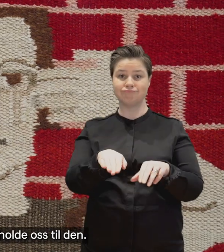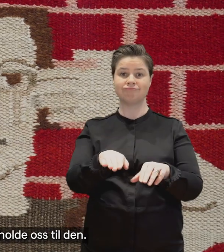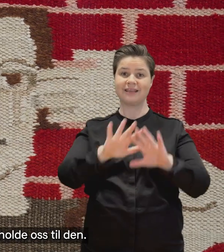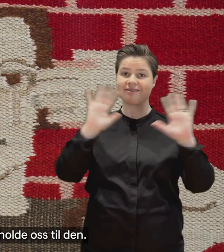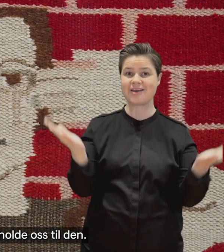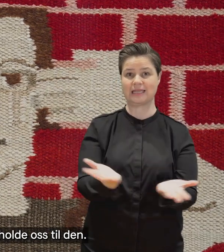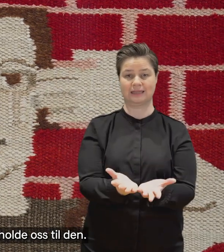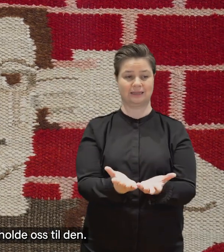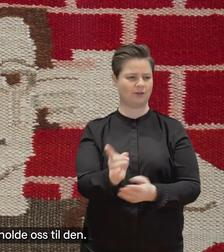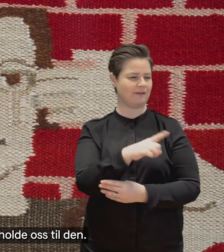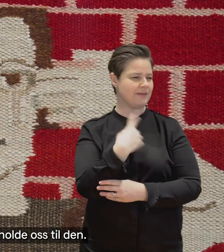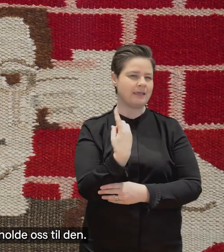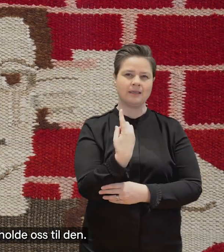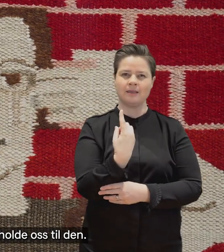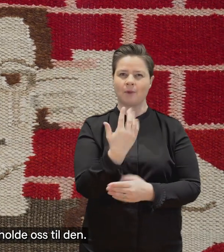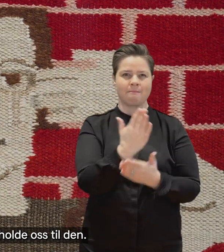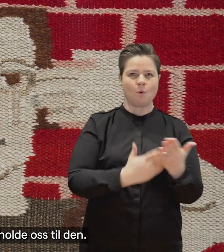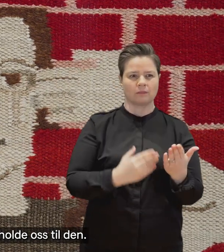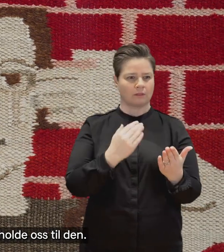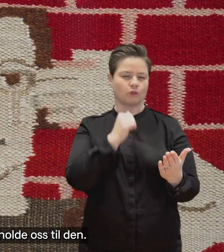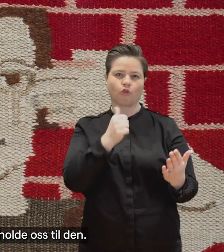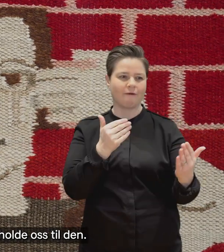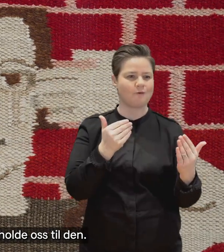og må på en måte forholde oss til den.